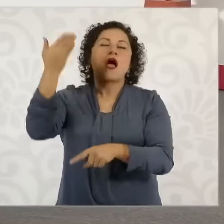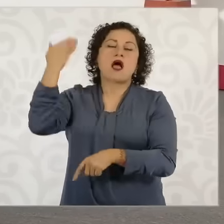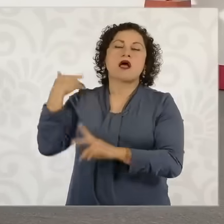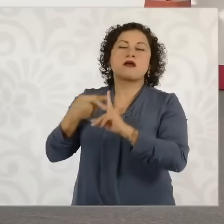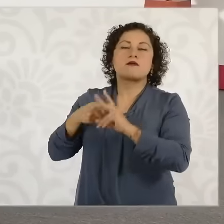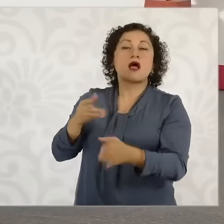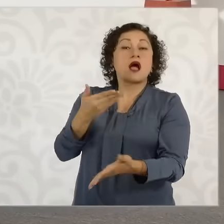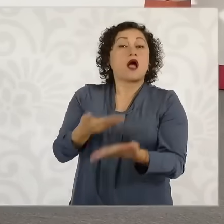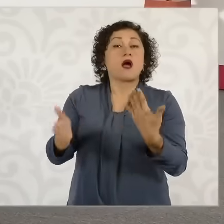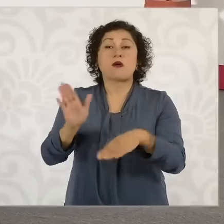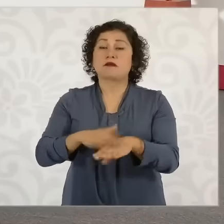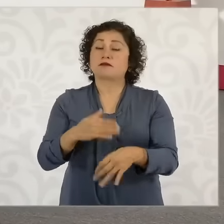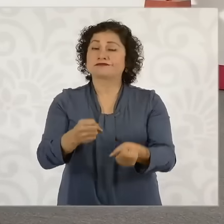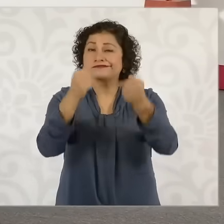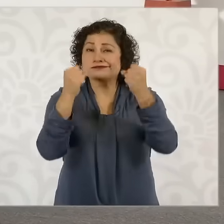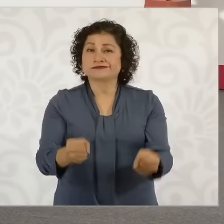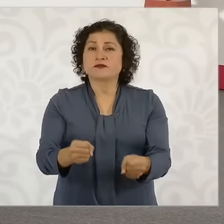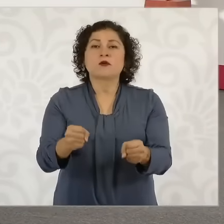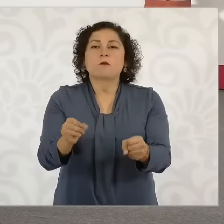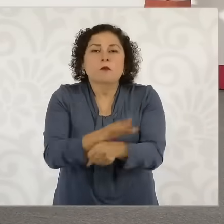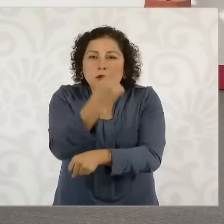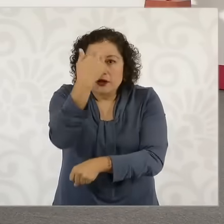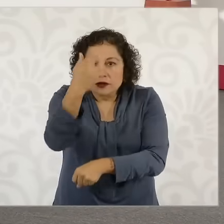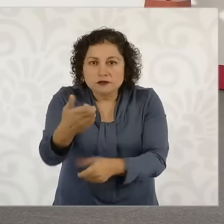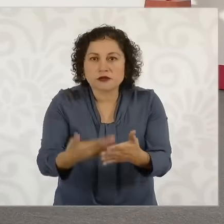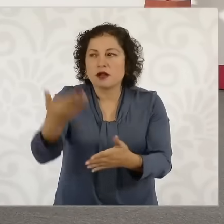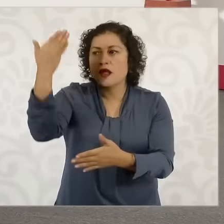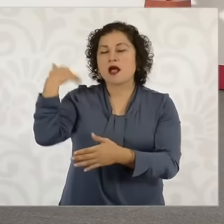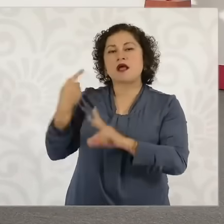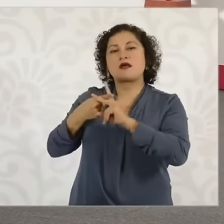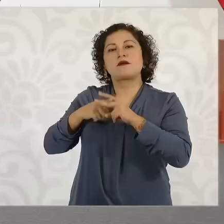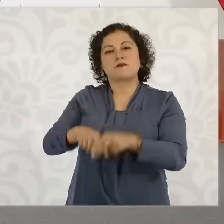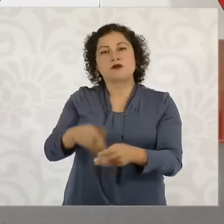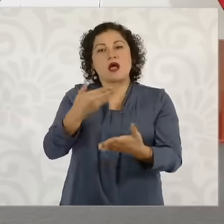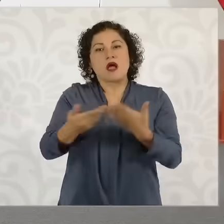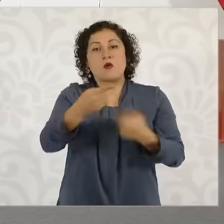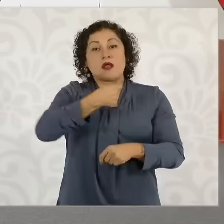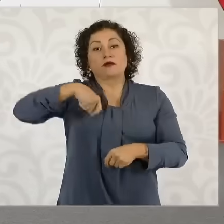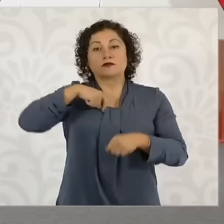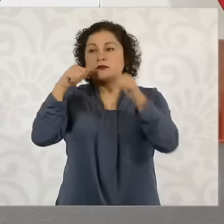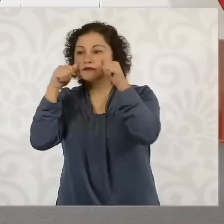de la atención a escuchar lo que la gente quiere, lo que la gente necesita. Estamos manejando